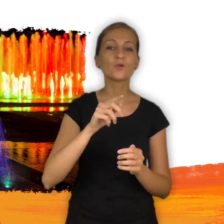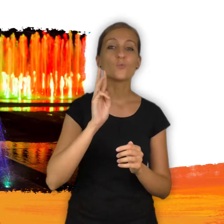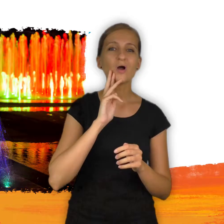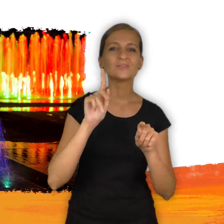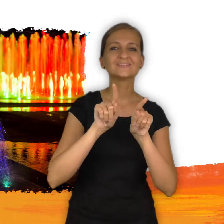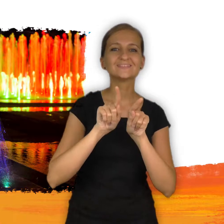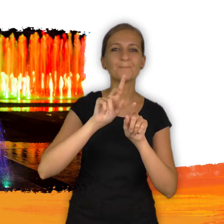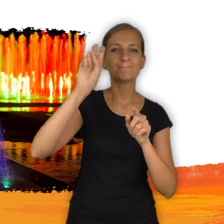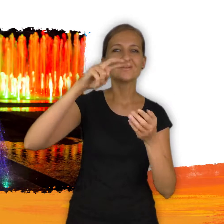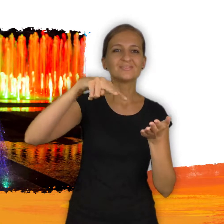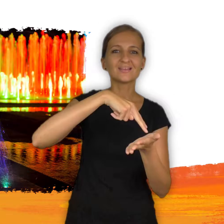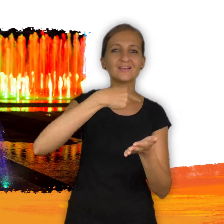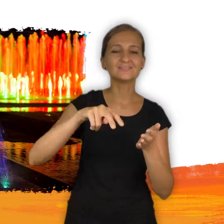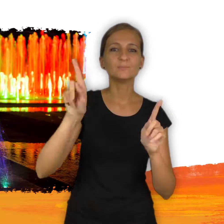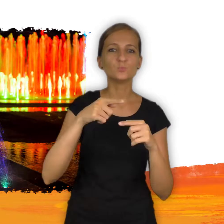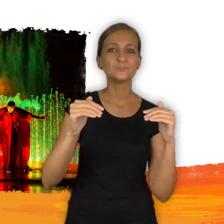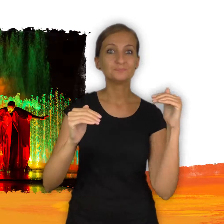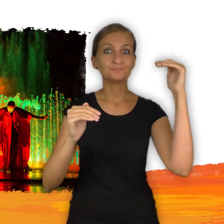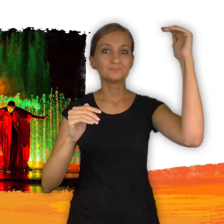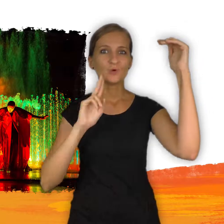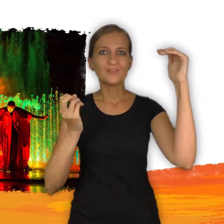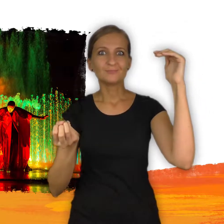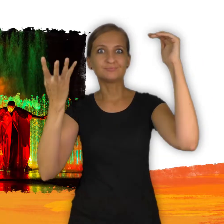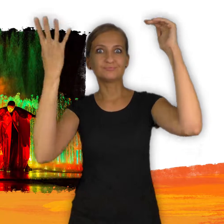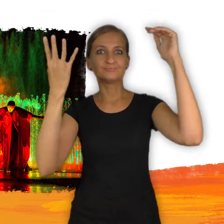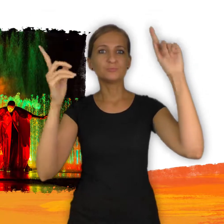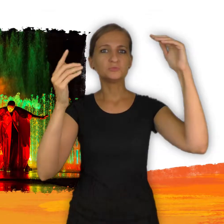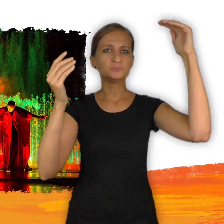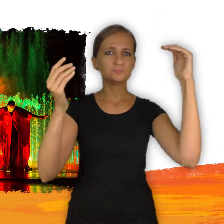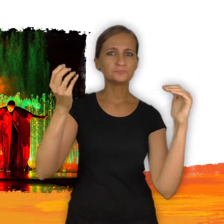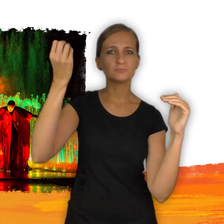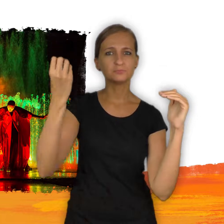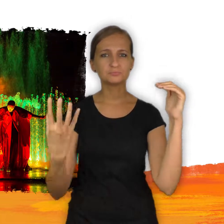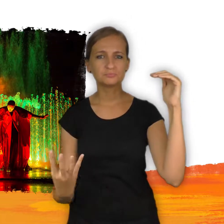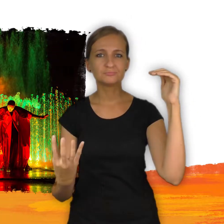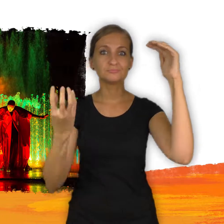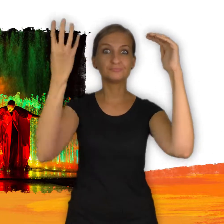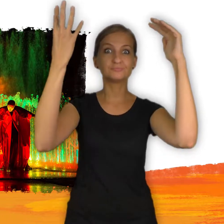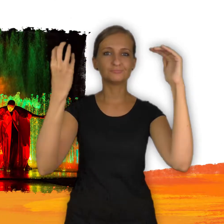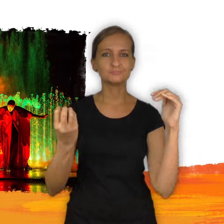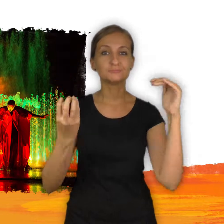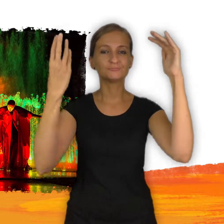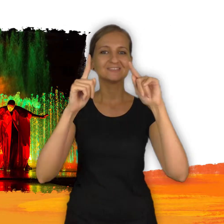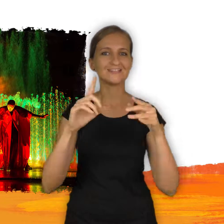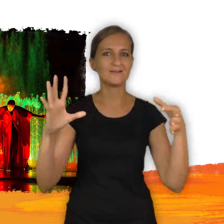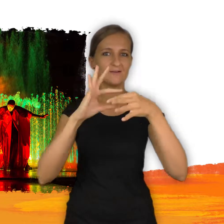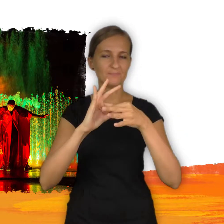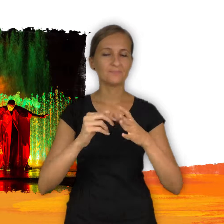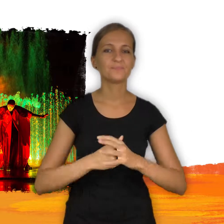Strumienie wody „tańczą” w rytm muzyki.